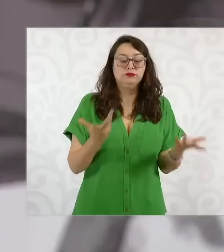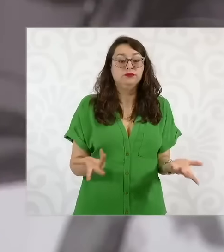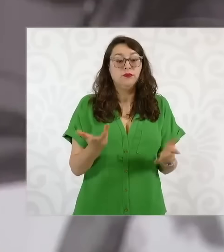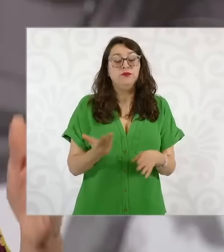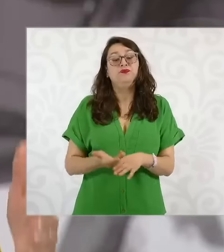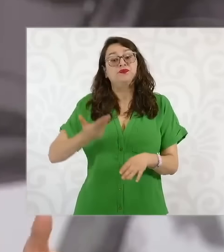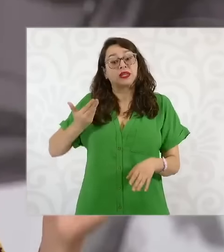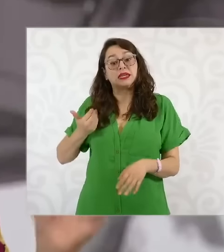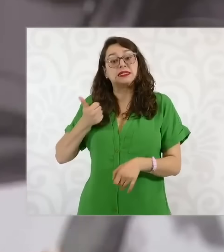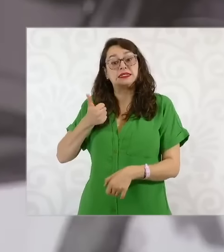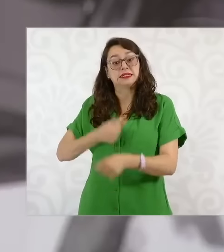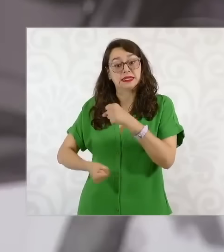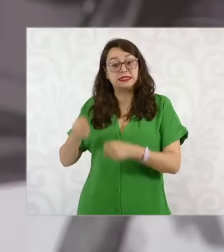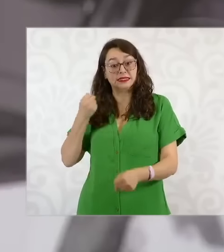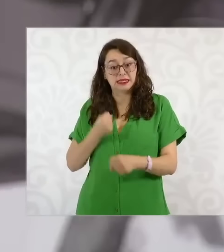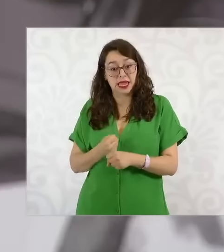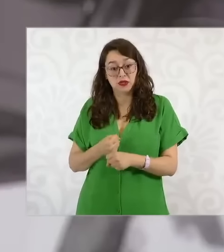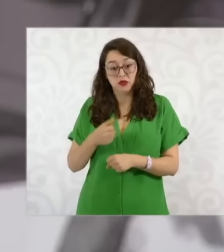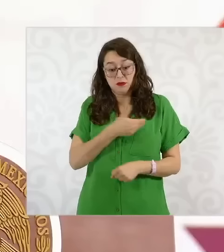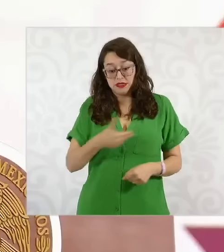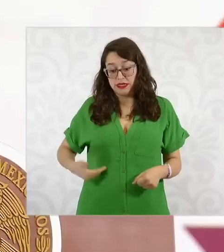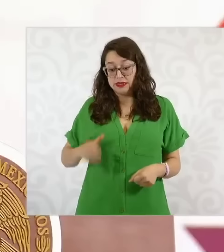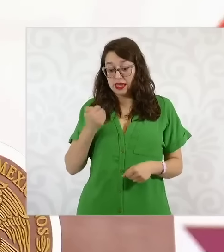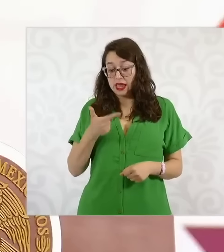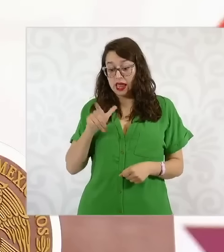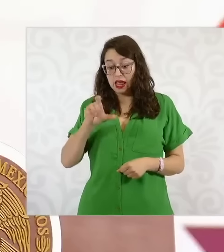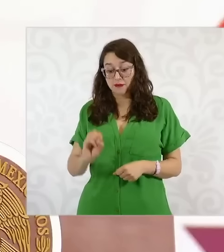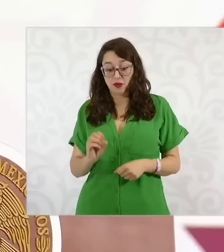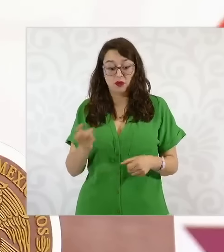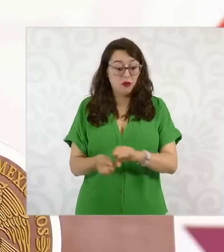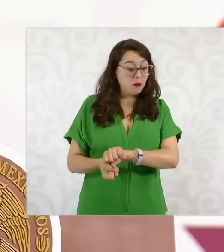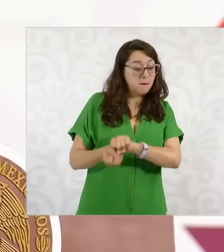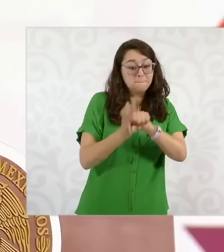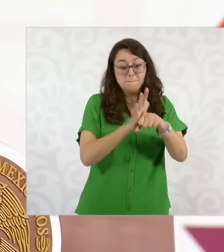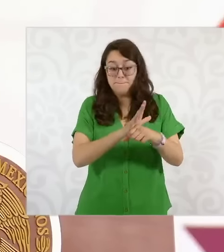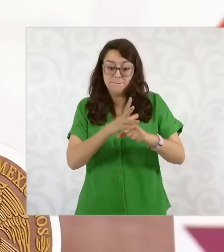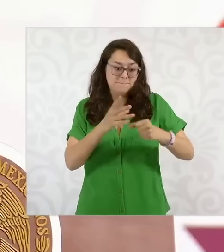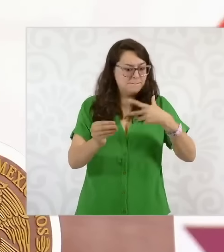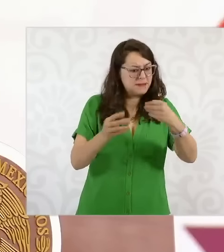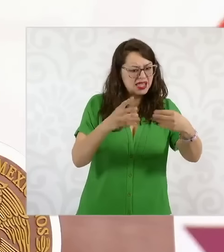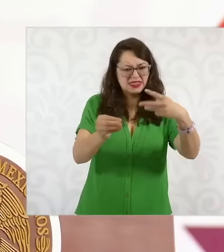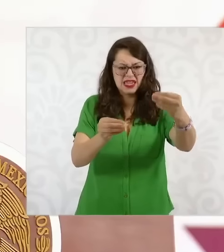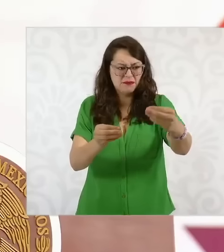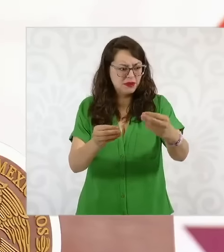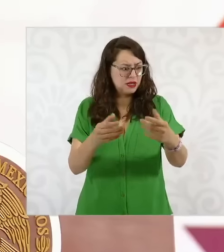Obrador, el crecimiento del PIB por la caída de la pandemia, que fue como del 8% del PIB en el 2020,